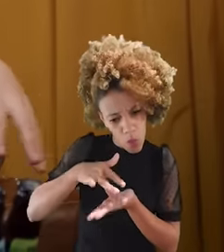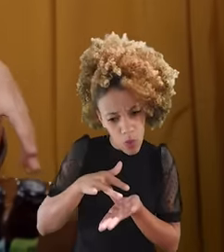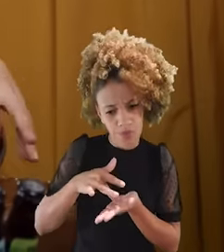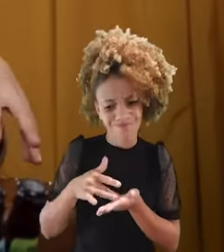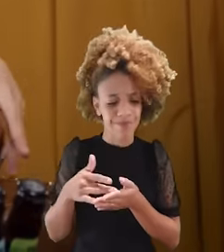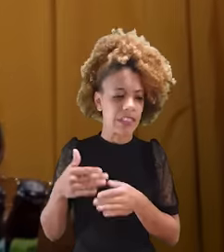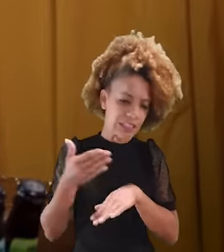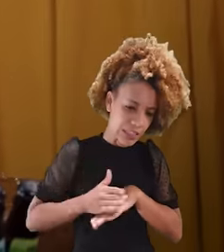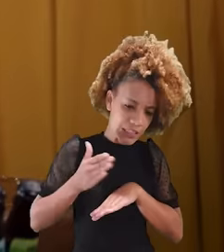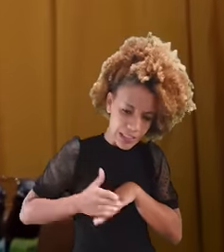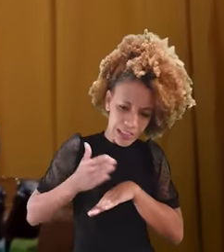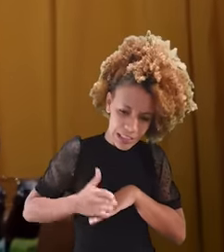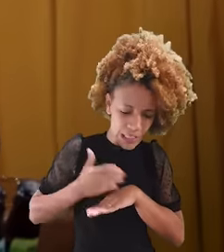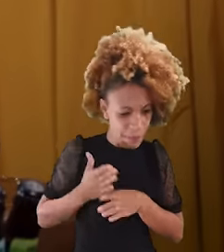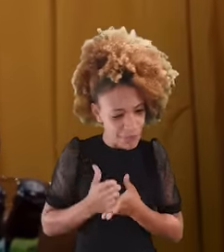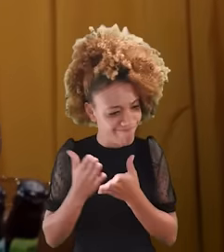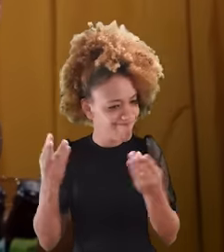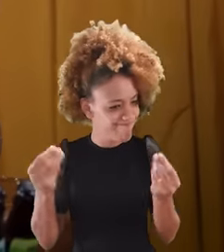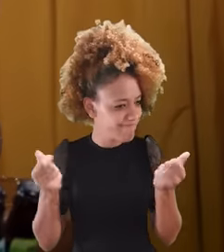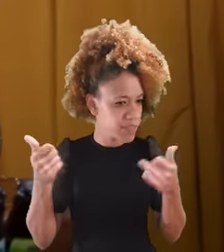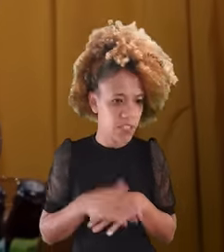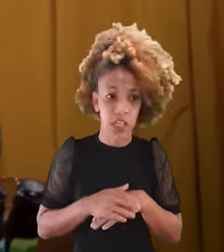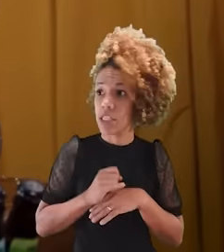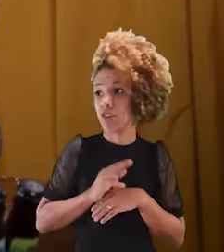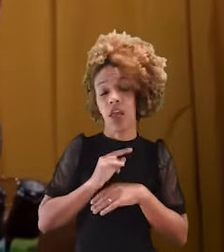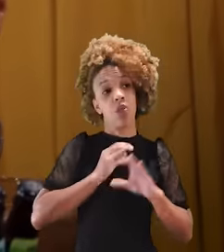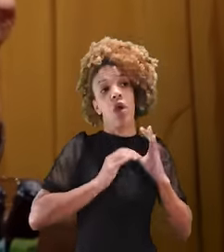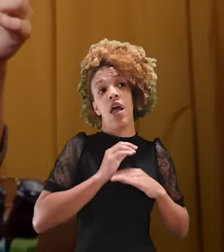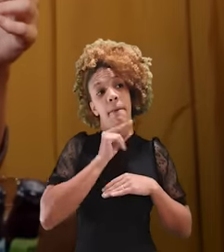mexer então fala alessand você vai entrar no palco você não vai abrir a boca eu falei como é que eu